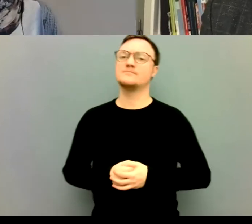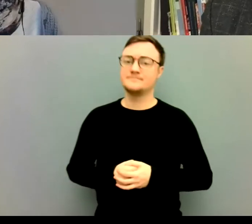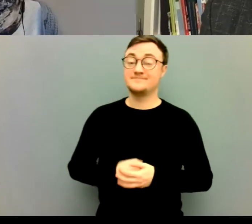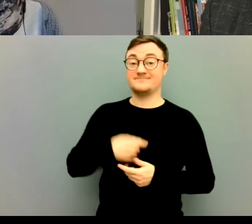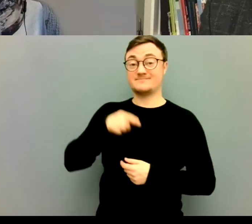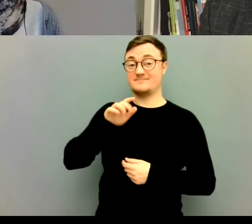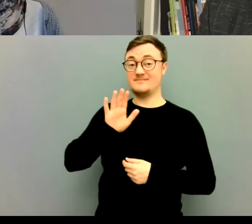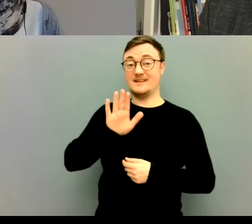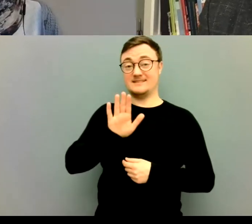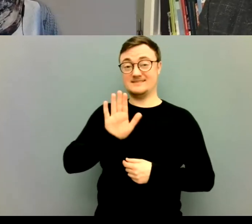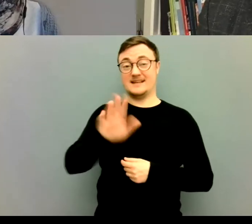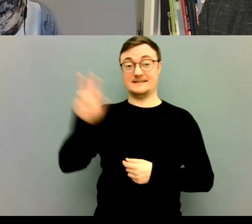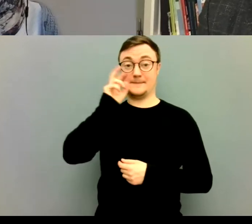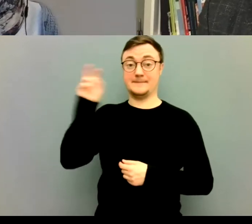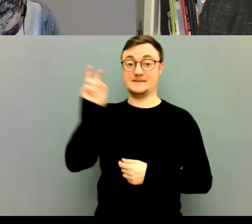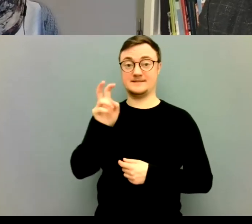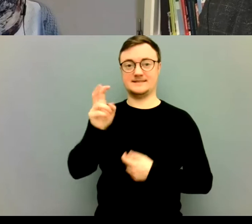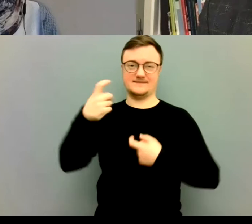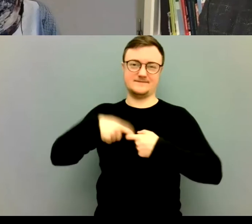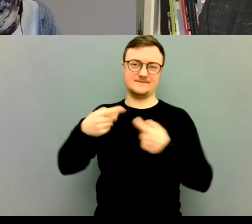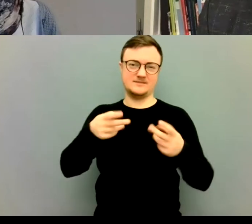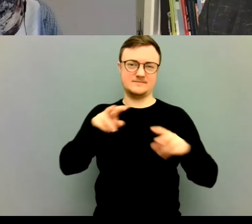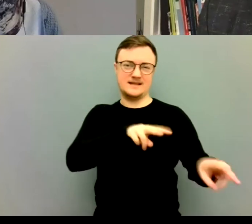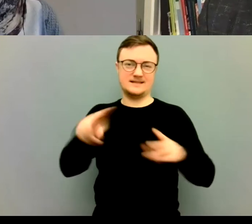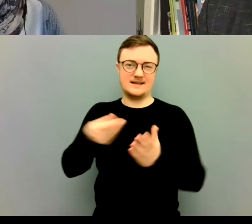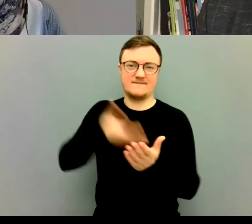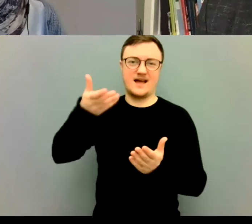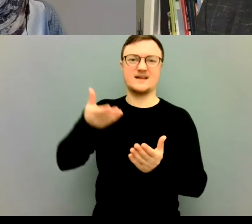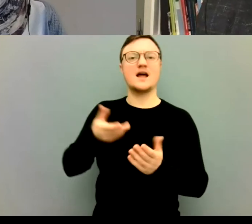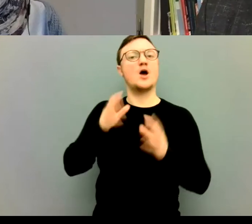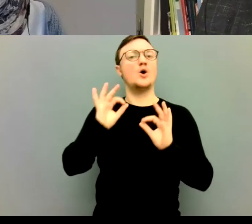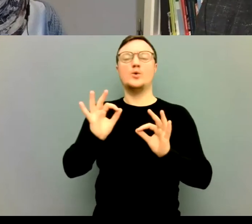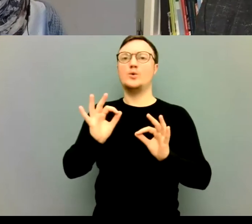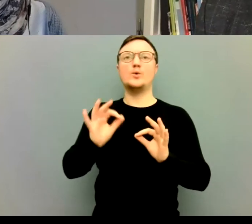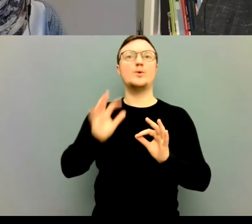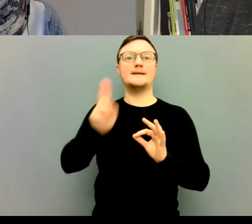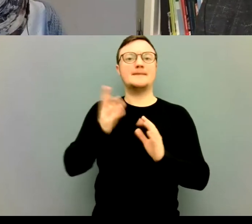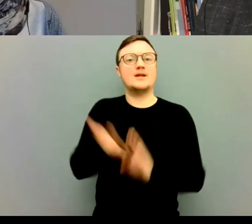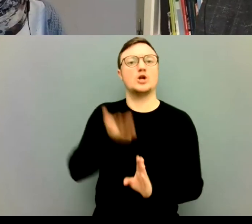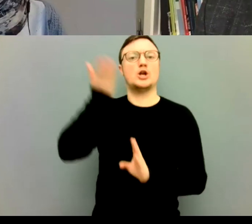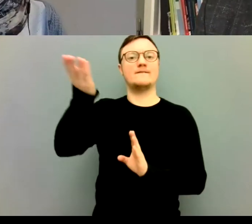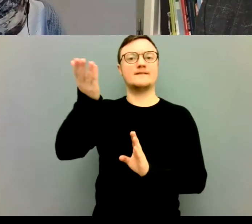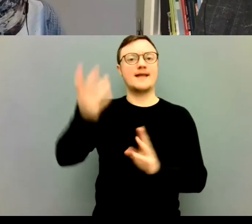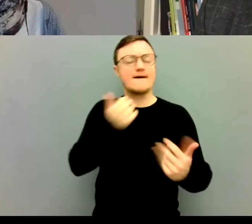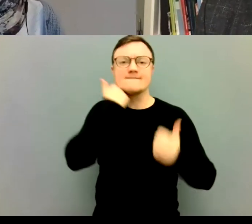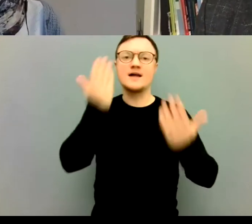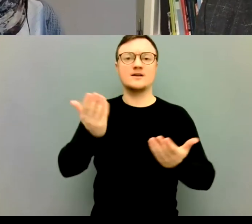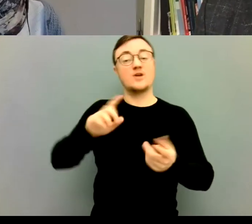Hur håller man perspektivet levande, genom dagsaktuella frågor-